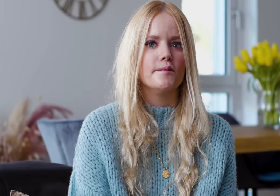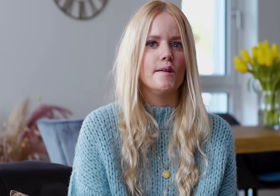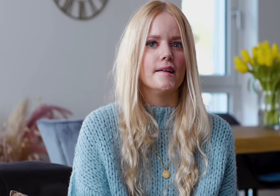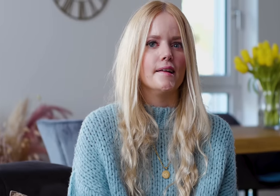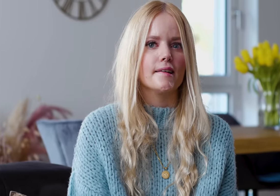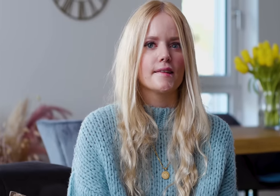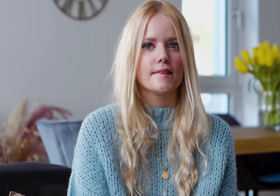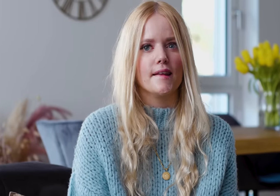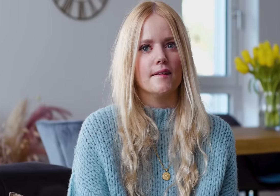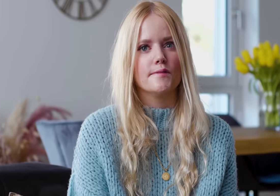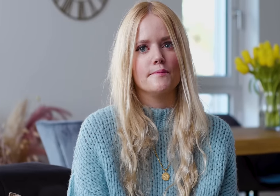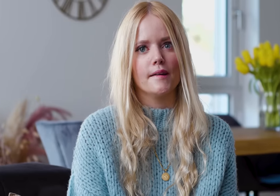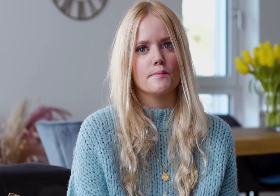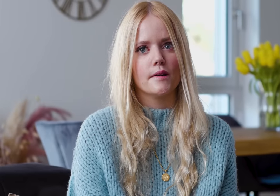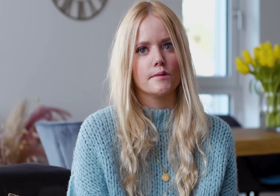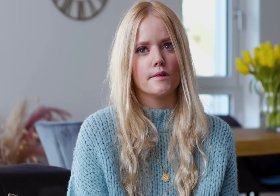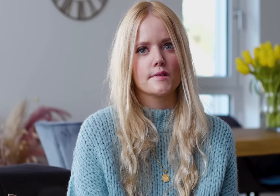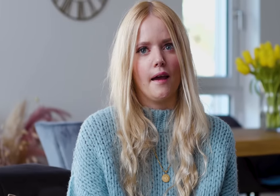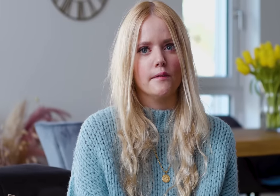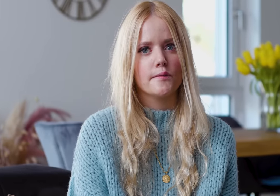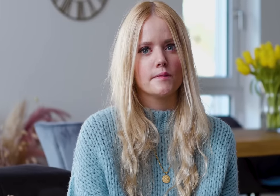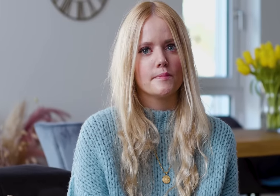wurde der Gesichtsnerv bei der Operation gestreift.